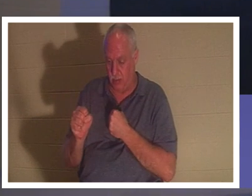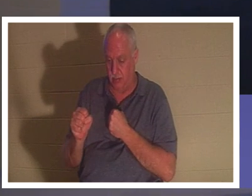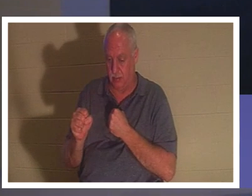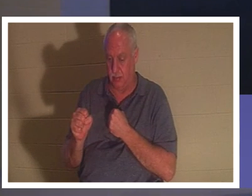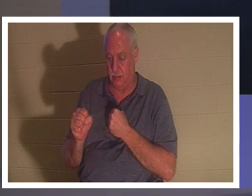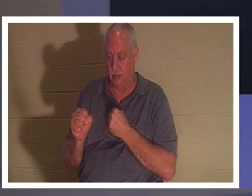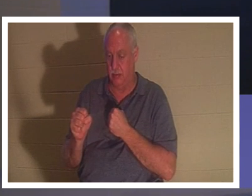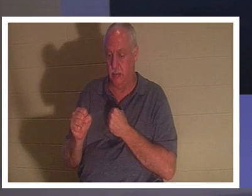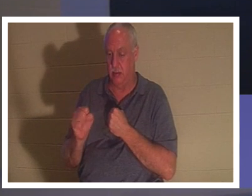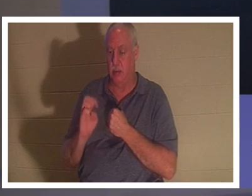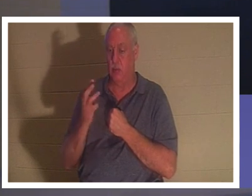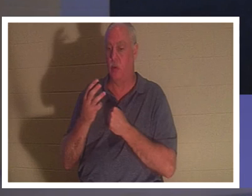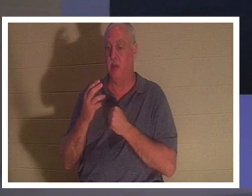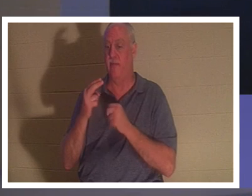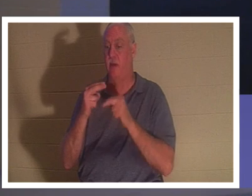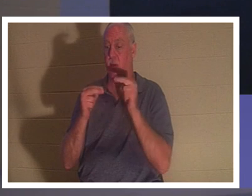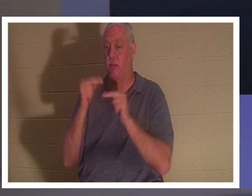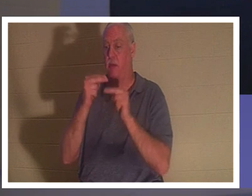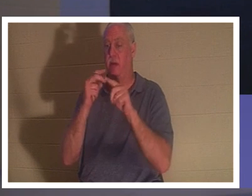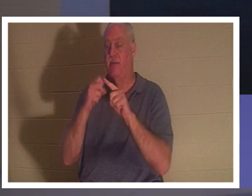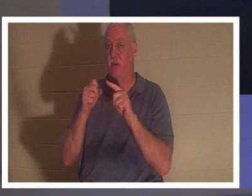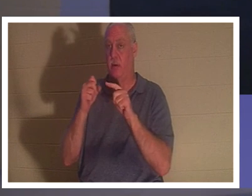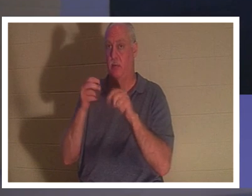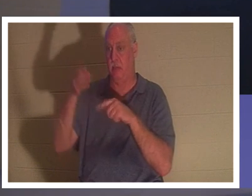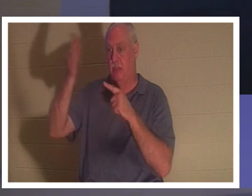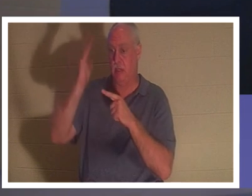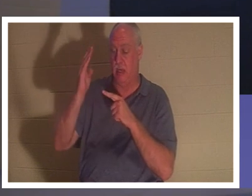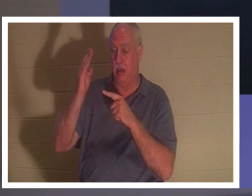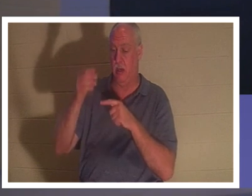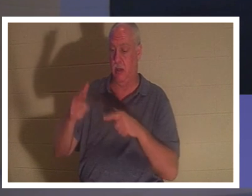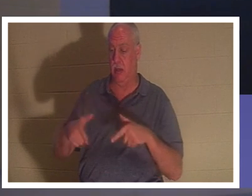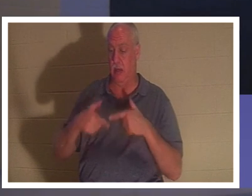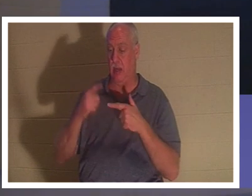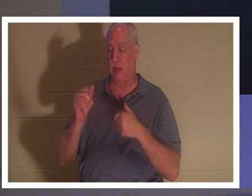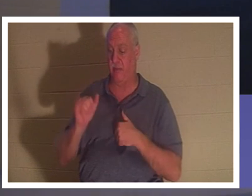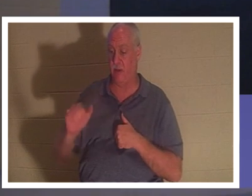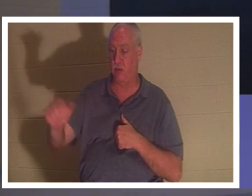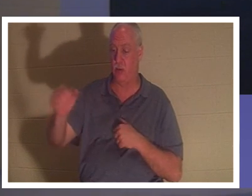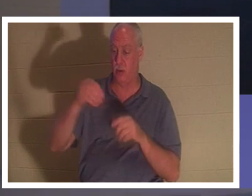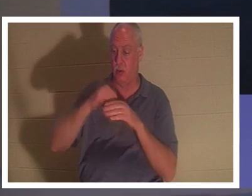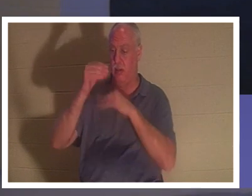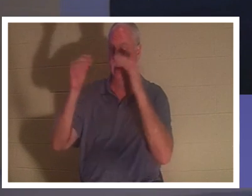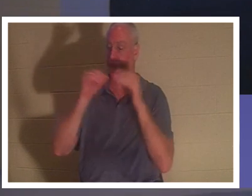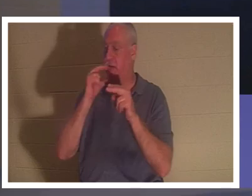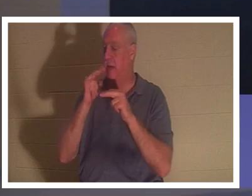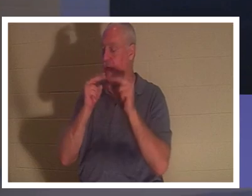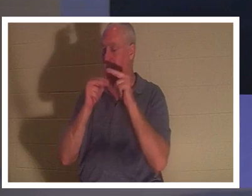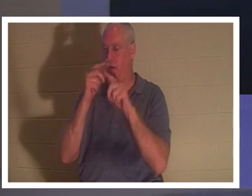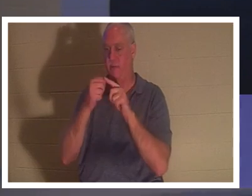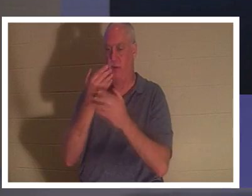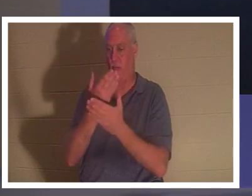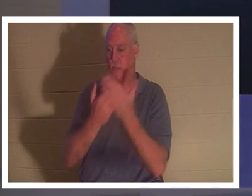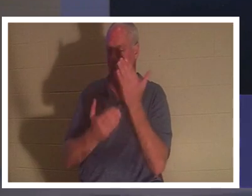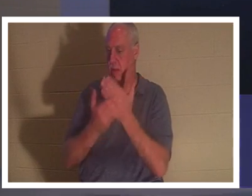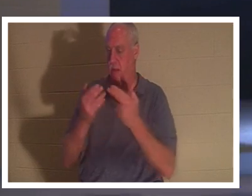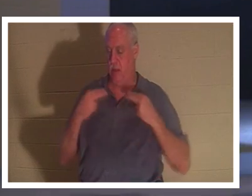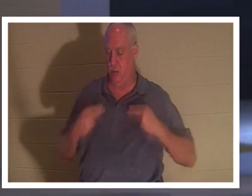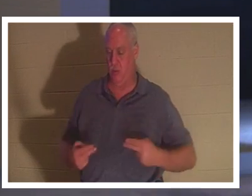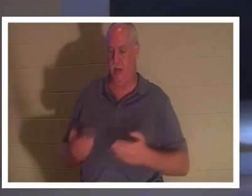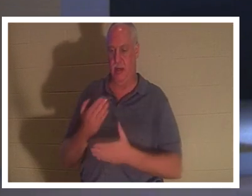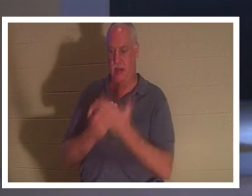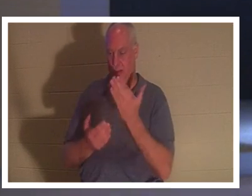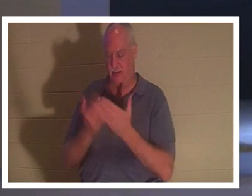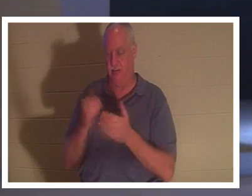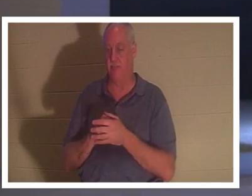하나님께서 지으신 집 곧 사람의 손으로 지은 것이 아니라 하늘에 있는 영원한 집이 우리에게 있는 줄을 우리가 아나이다.” 그는 이 지상 생활에서 이것은